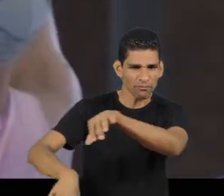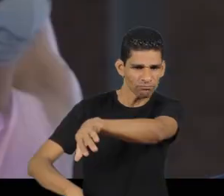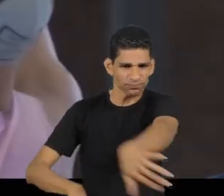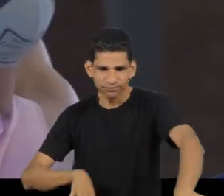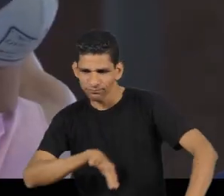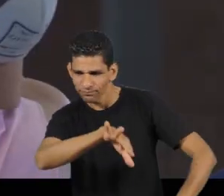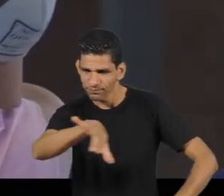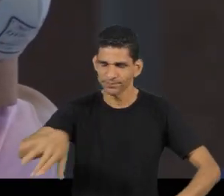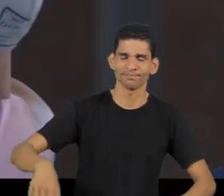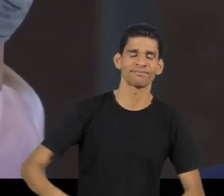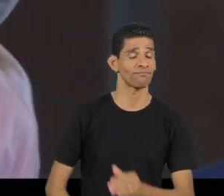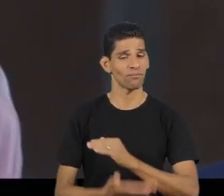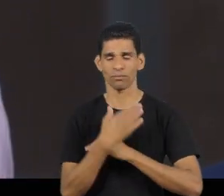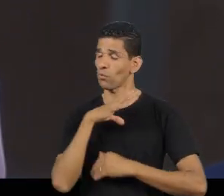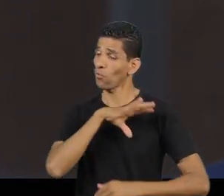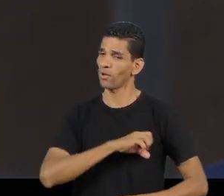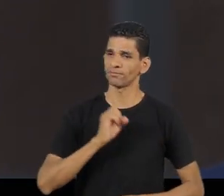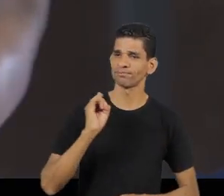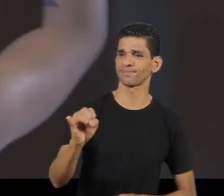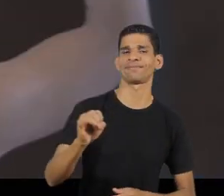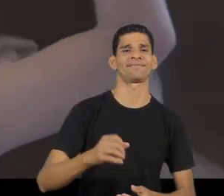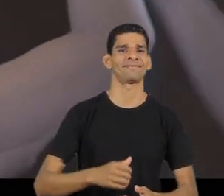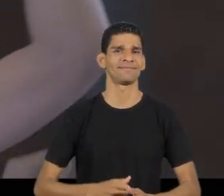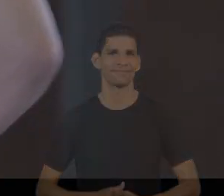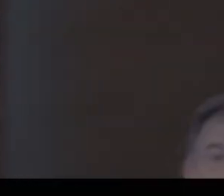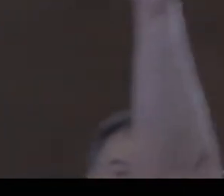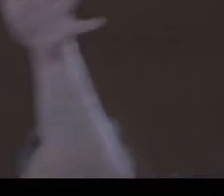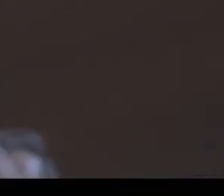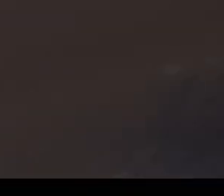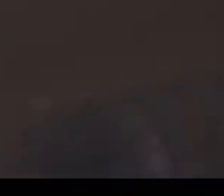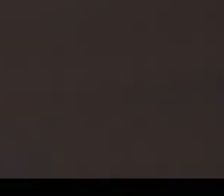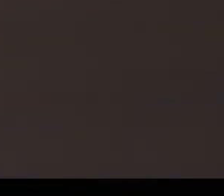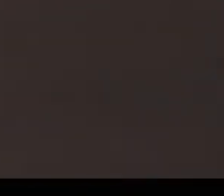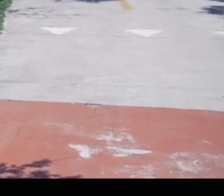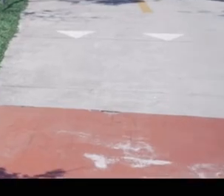o basquete e a natação.